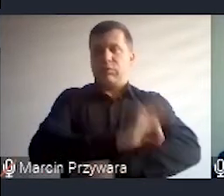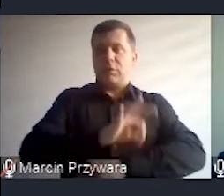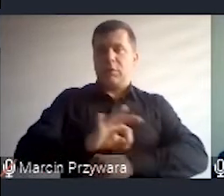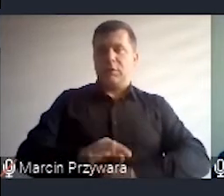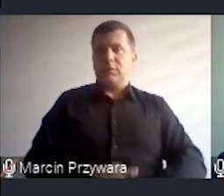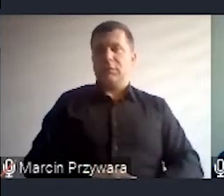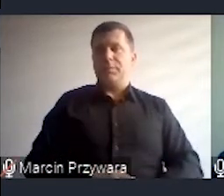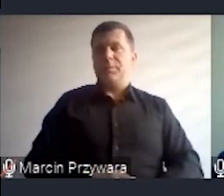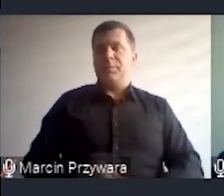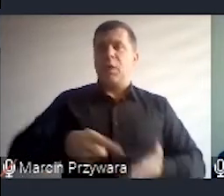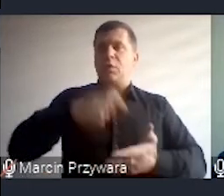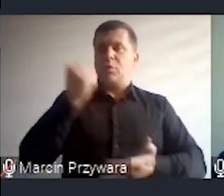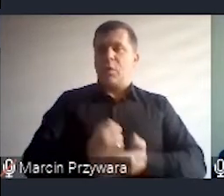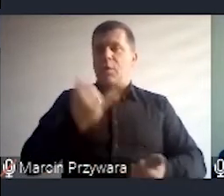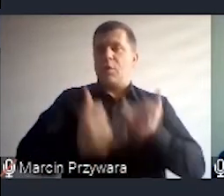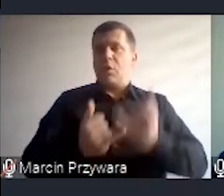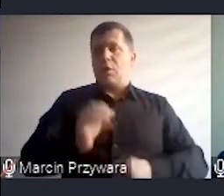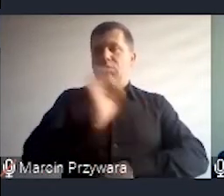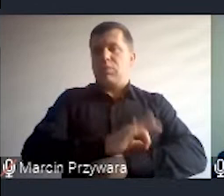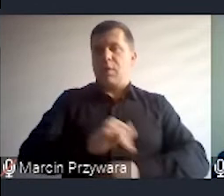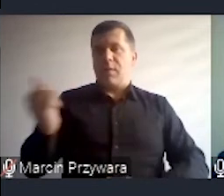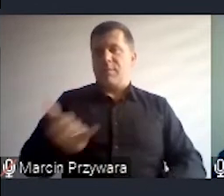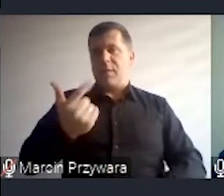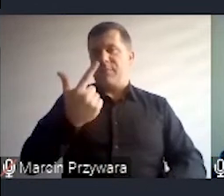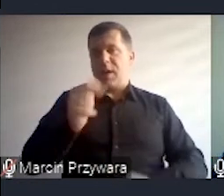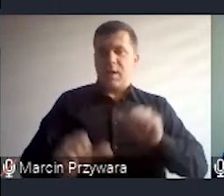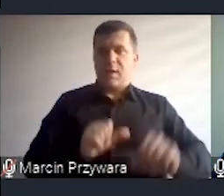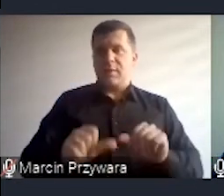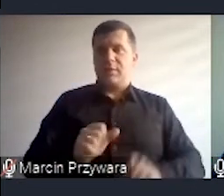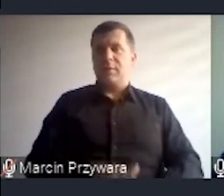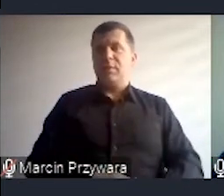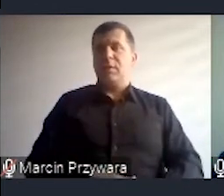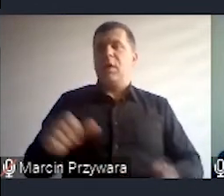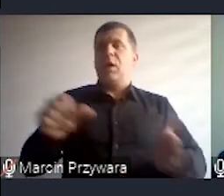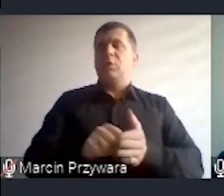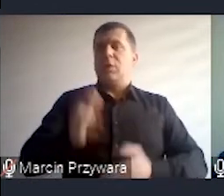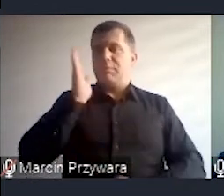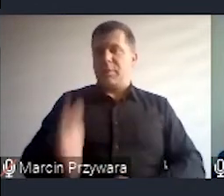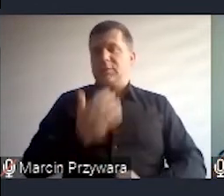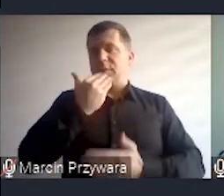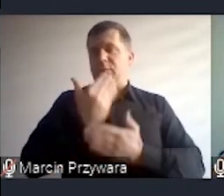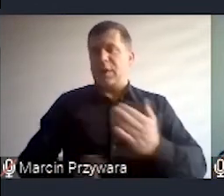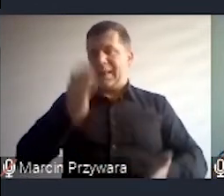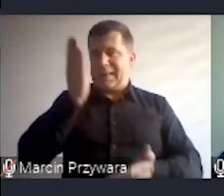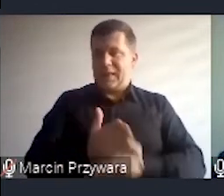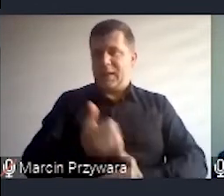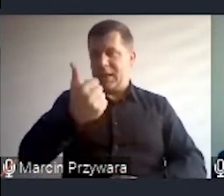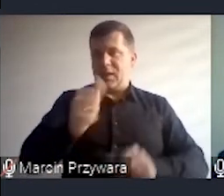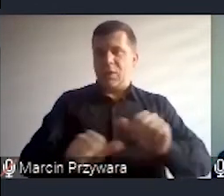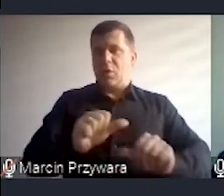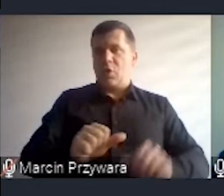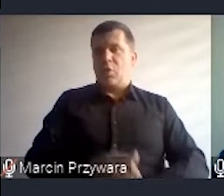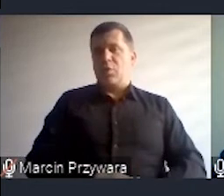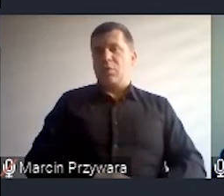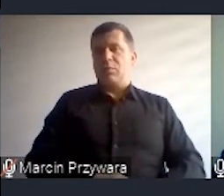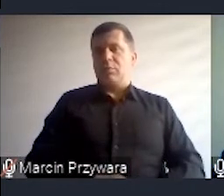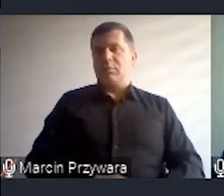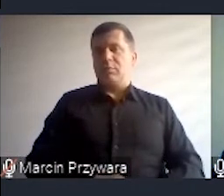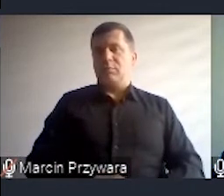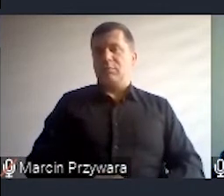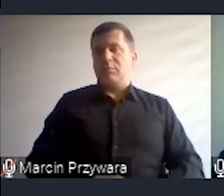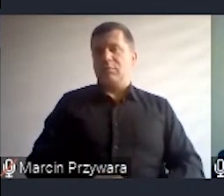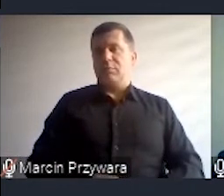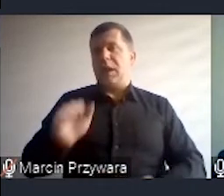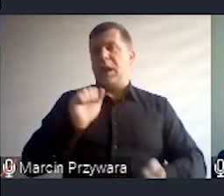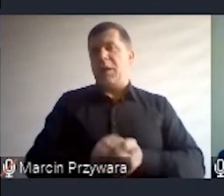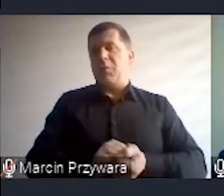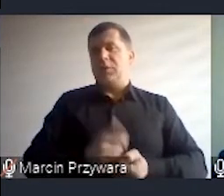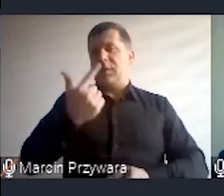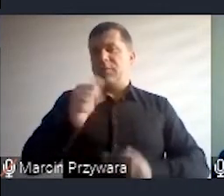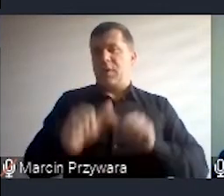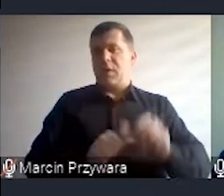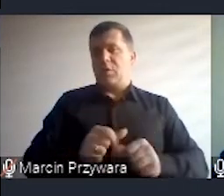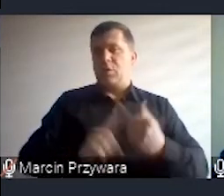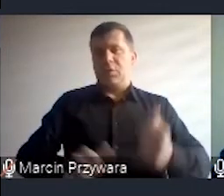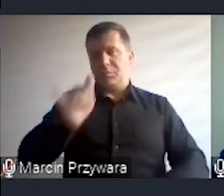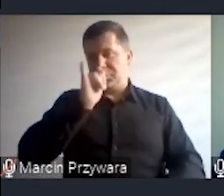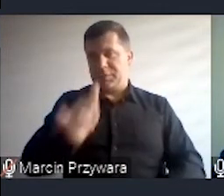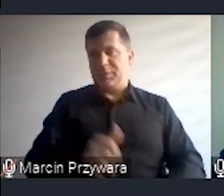czyli znowu, jeżeli projekt trwa 2 lata, a środek będzie wykorzystywany tylko przez rok to nie możecie amortyzacji z 2 lat w projekcie rozliczyć.